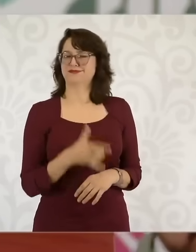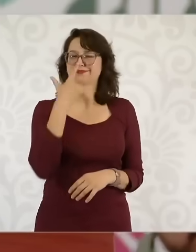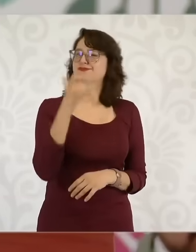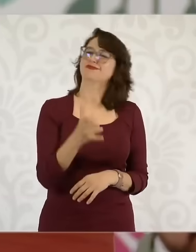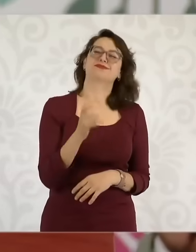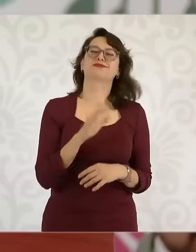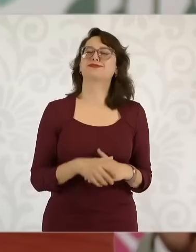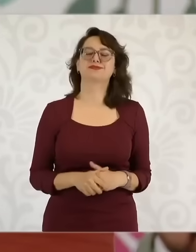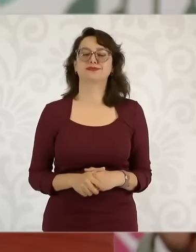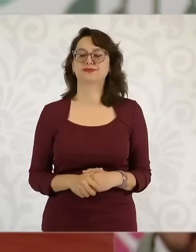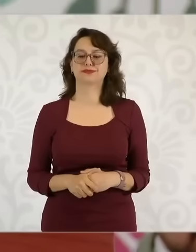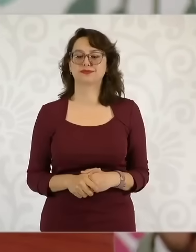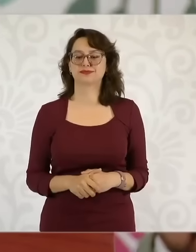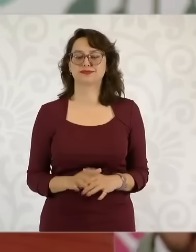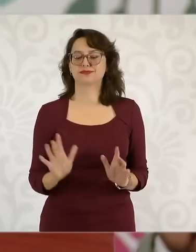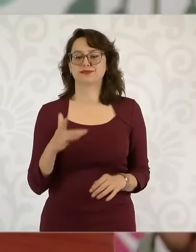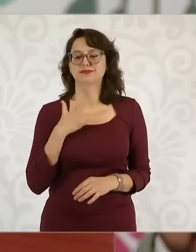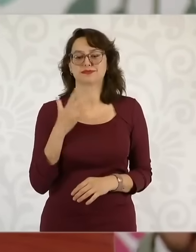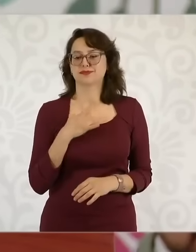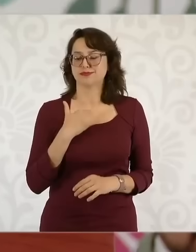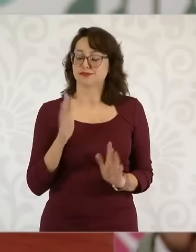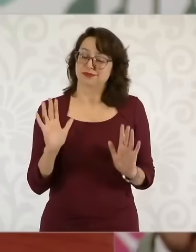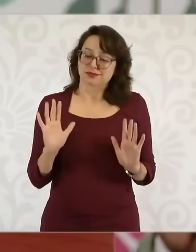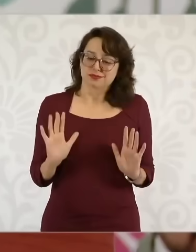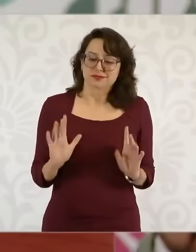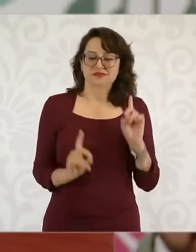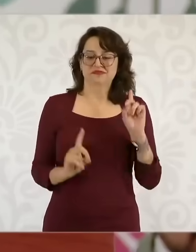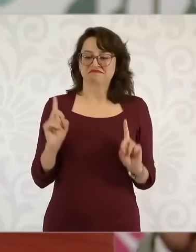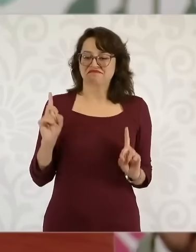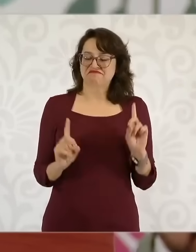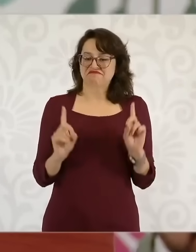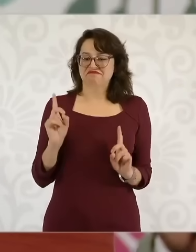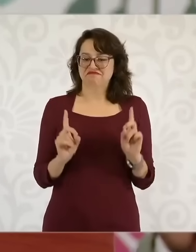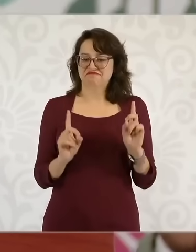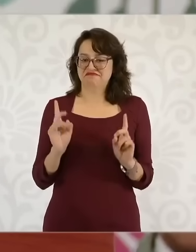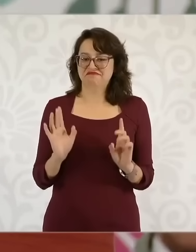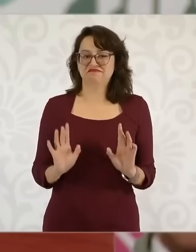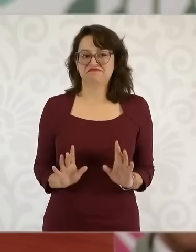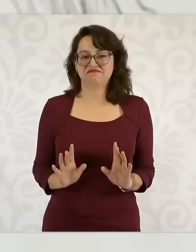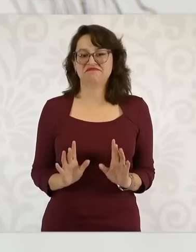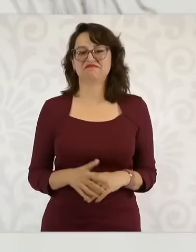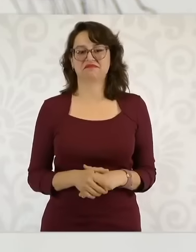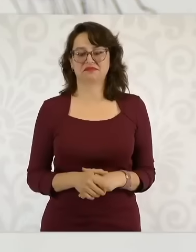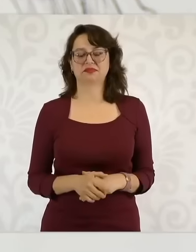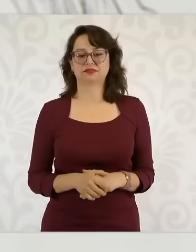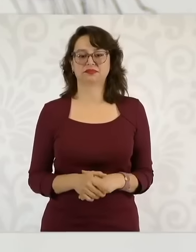muy probable Por supuesto que para tener eh para decirlo afirmativamente pues tiene que tener uno